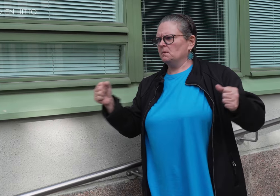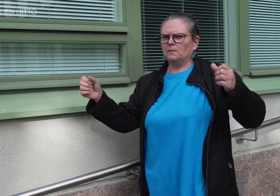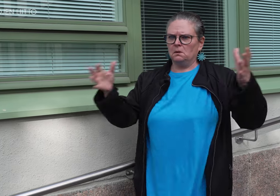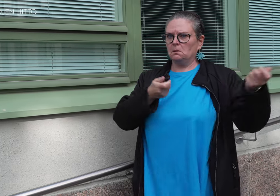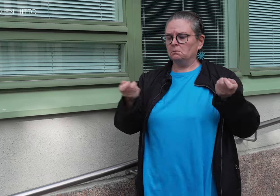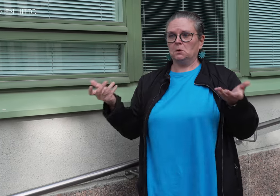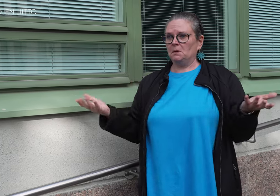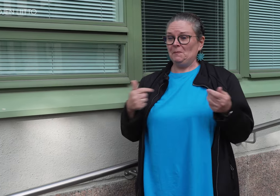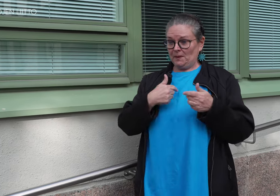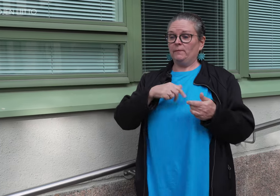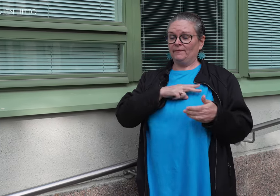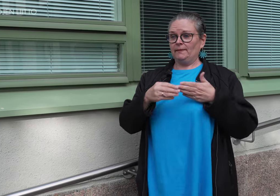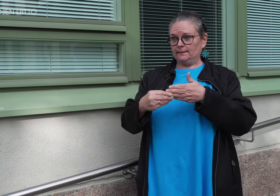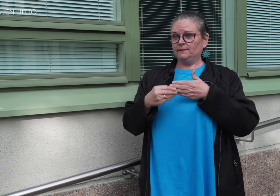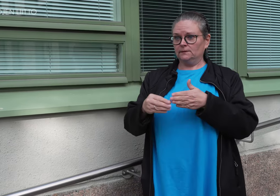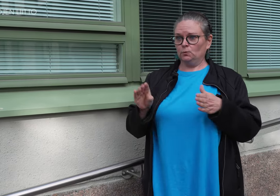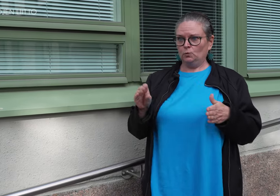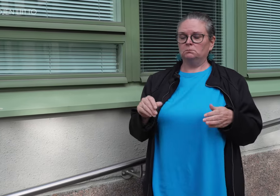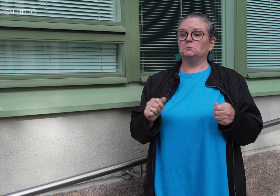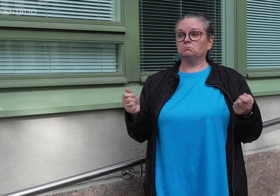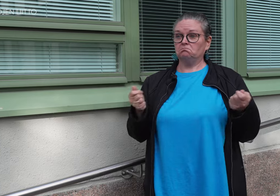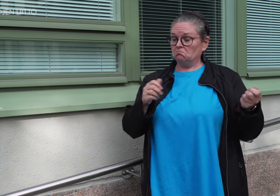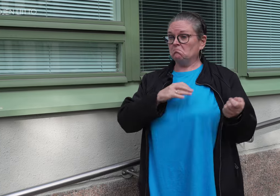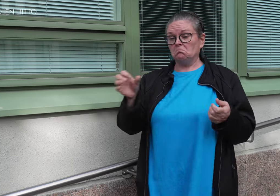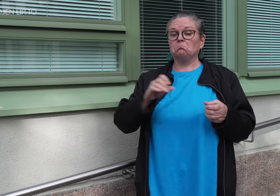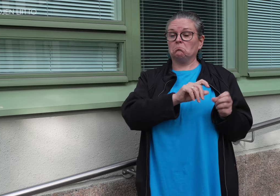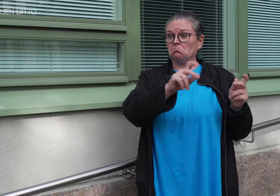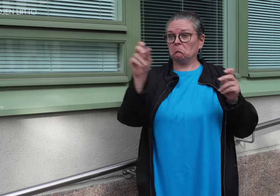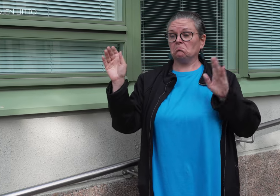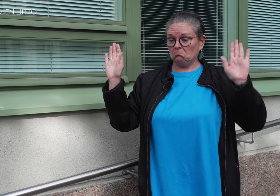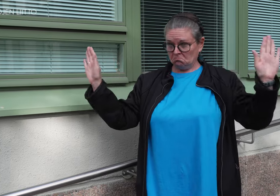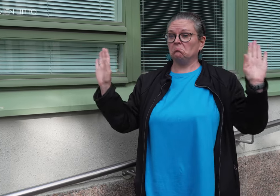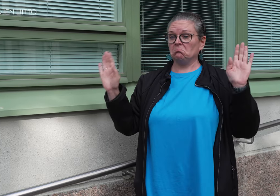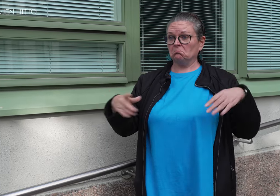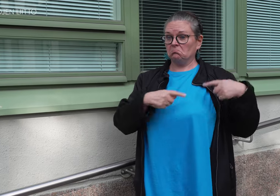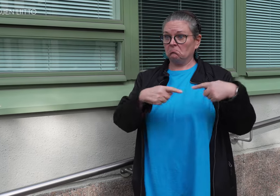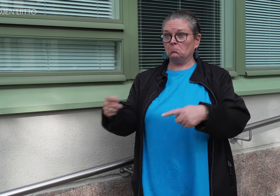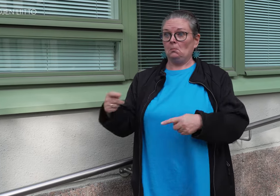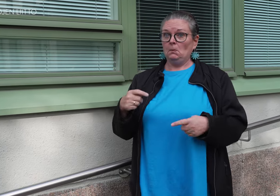Vaikka olen itse ollut vetovastuussa, ei se ole tuntunut ollenkaan raskaalta -